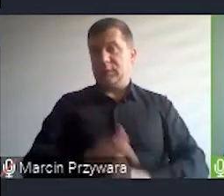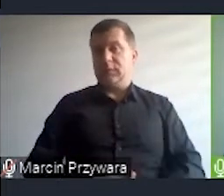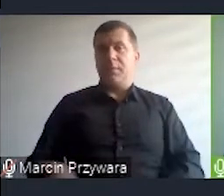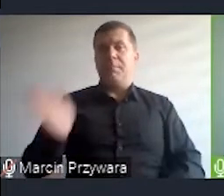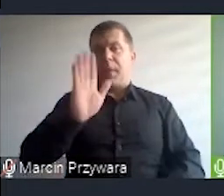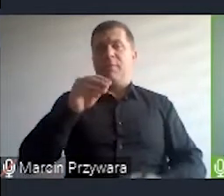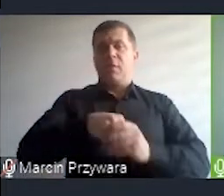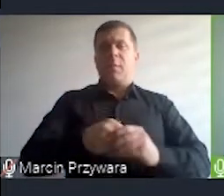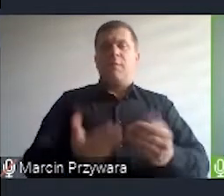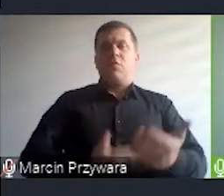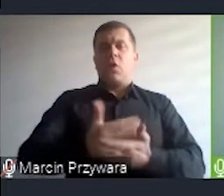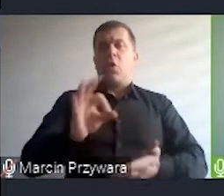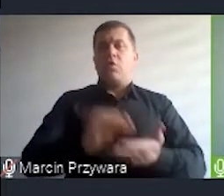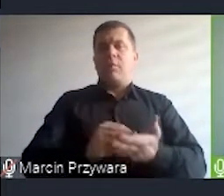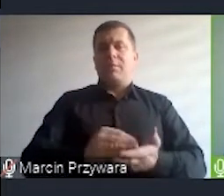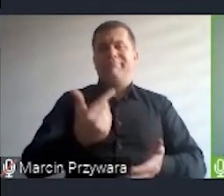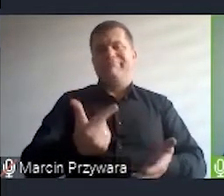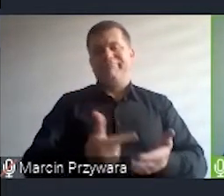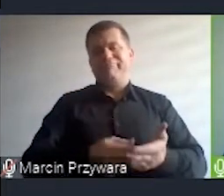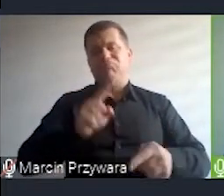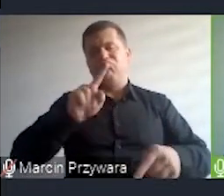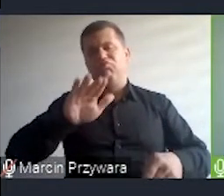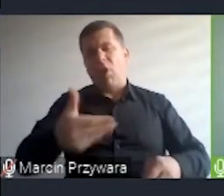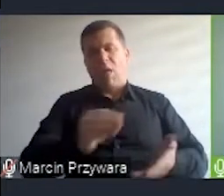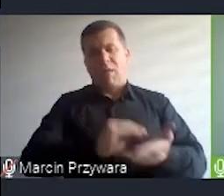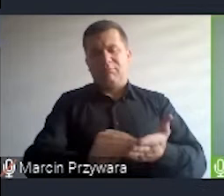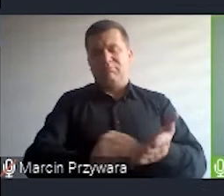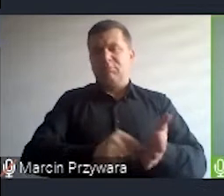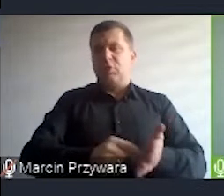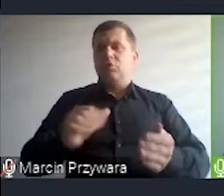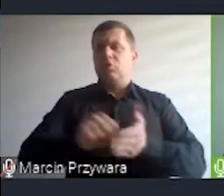że macie we wniosku o dofinansowanie niewłaściwie oznaczony środek trwały.